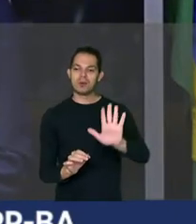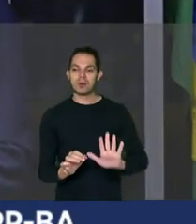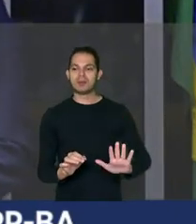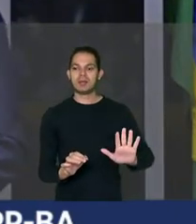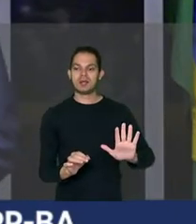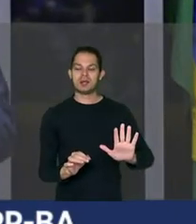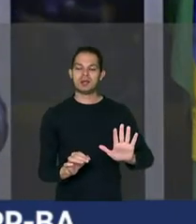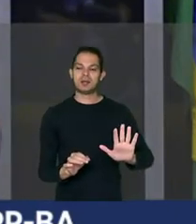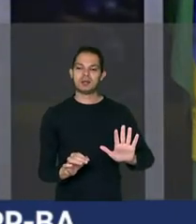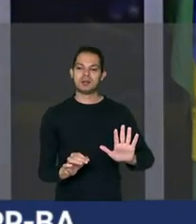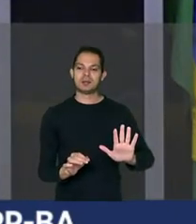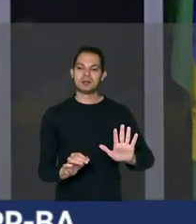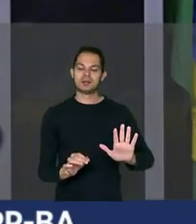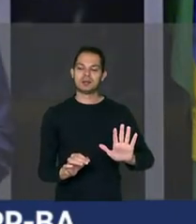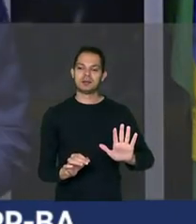EUROPEIA, FAZENDO, PORTANTO,